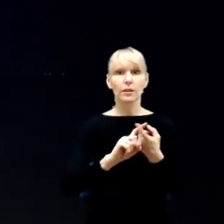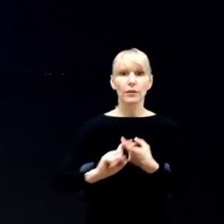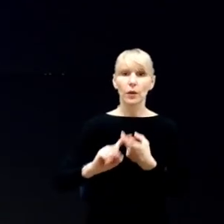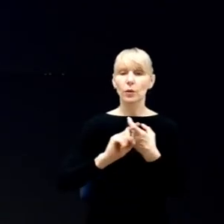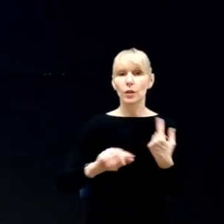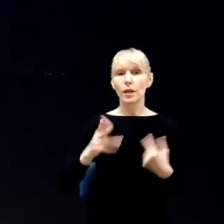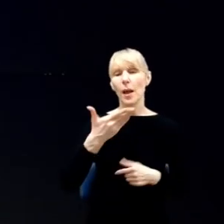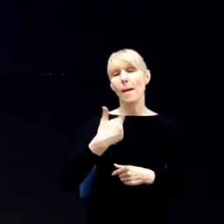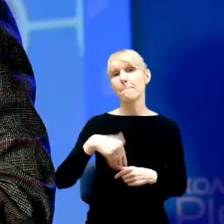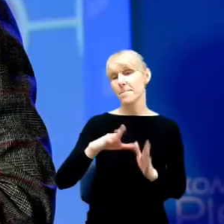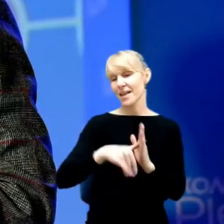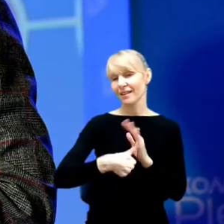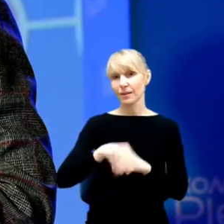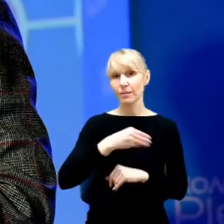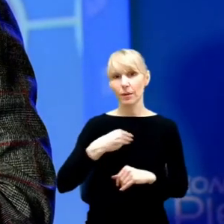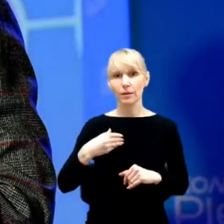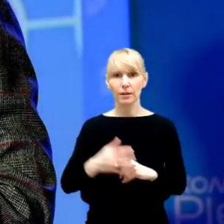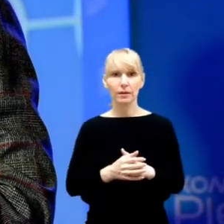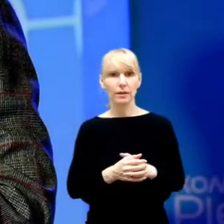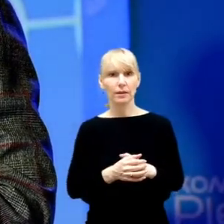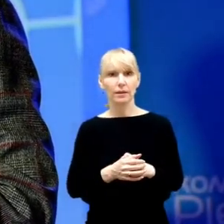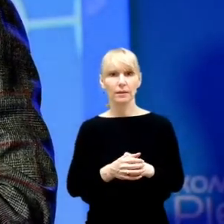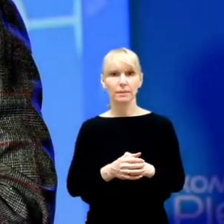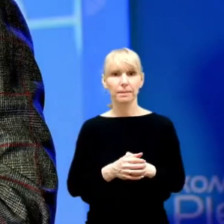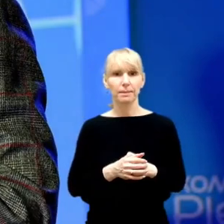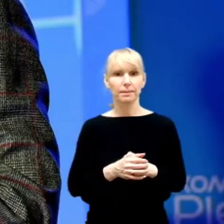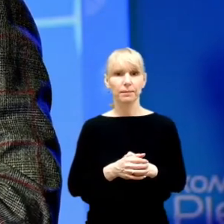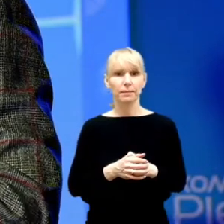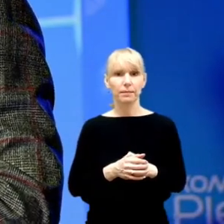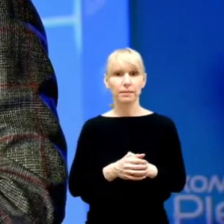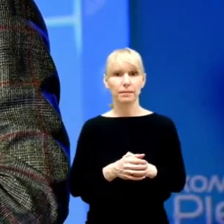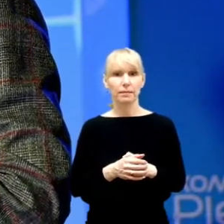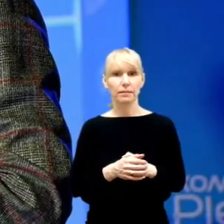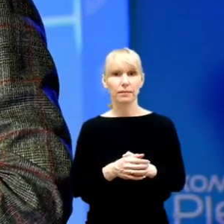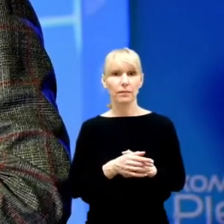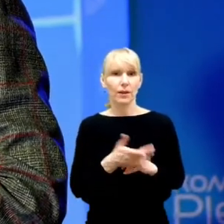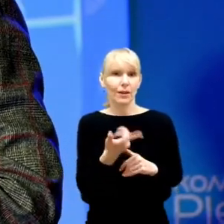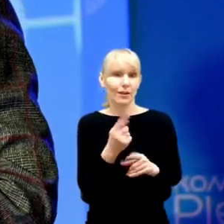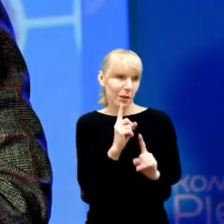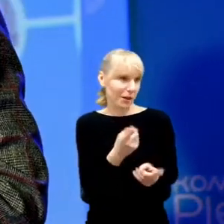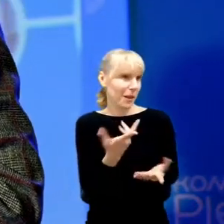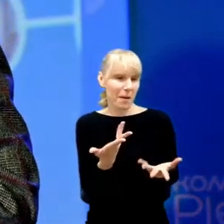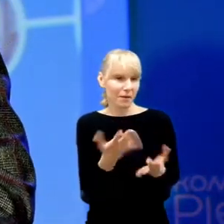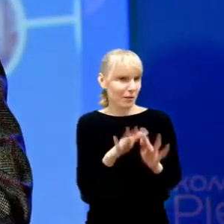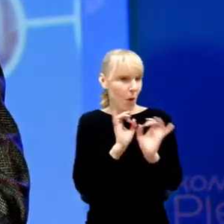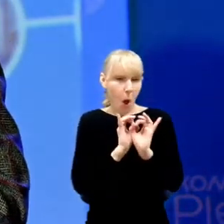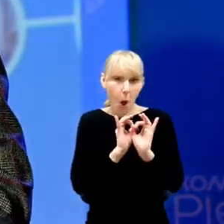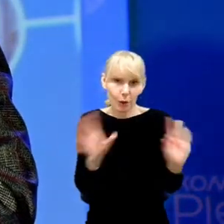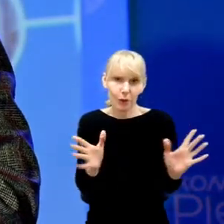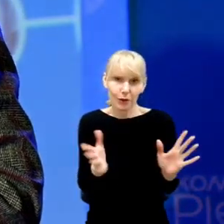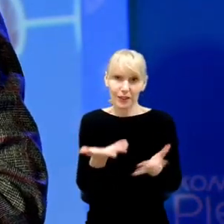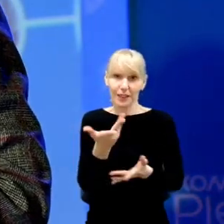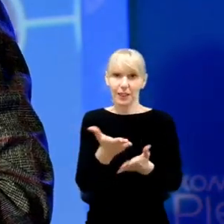Dla Związku Miast Polskich to jest oczywista oczywistość, żeby być na takiej konferencji przynajmniej z trzech powodów.